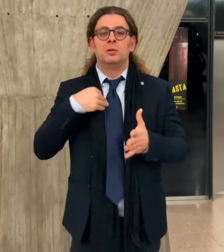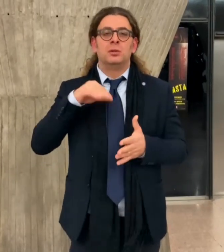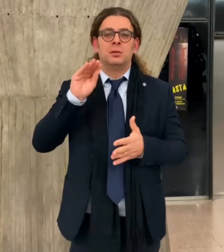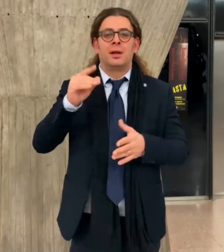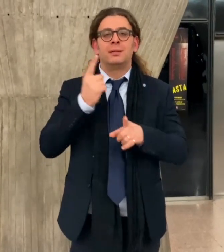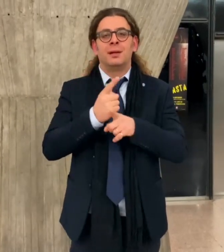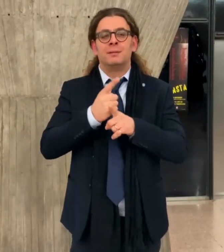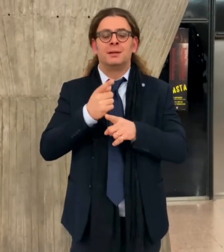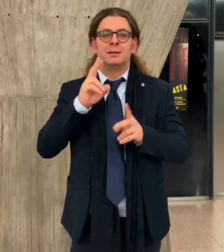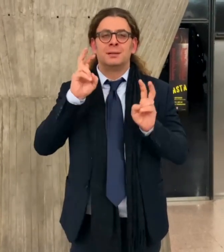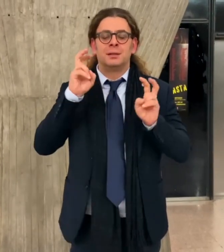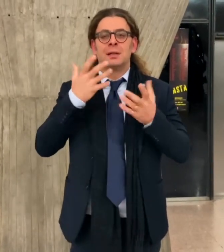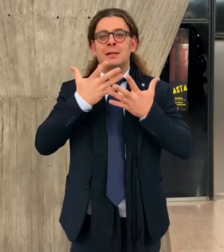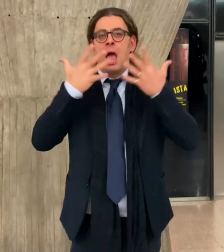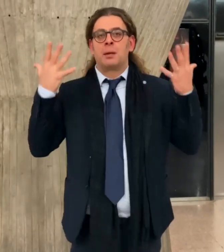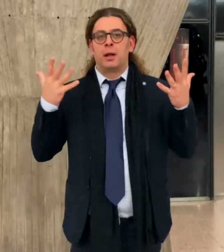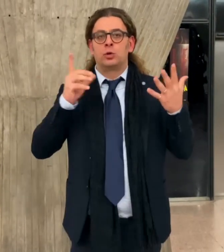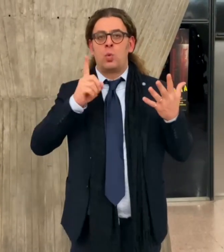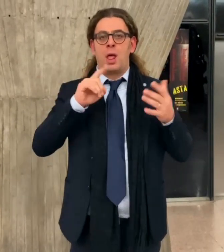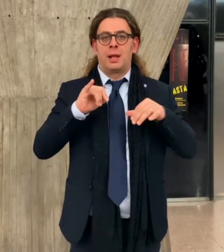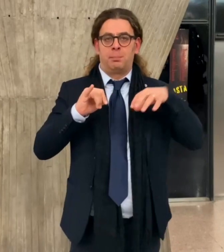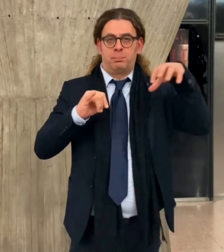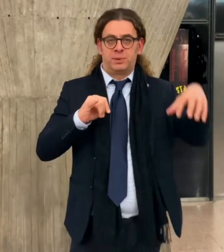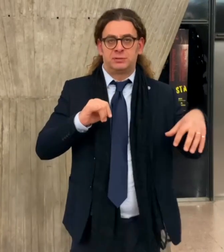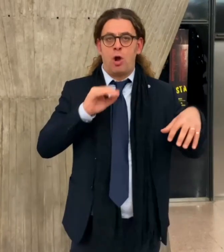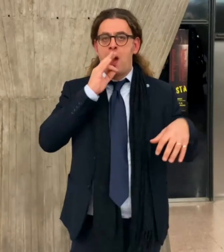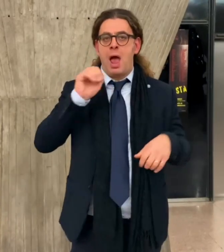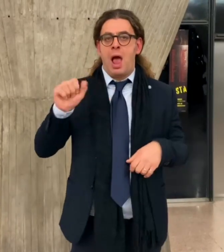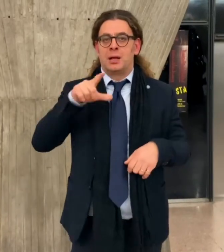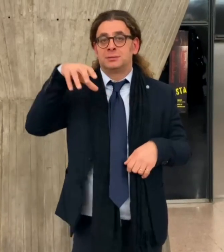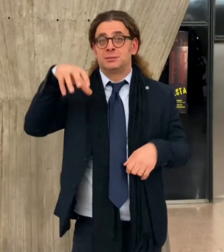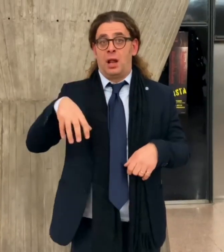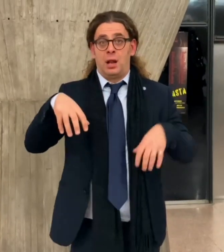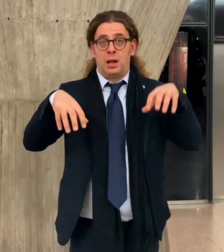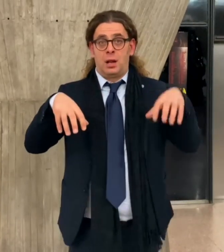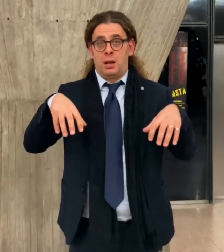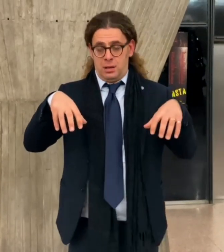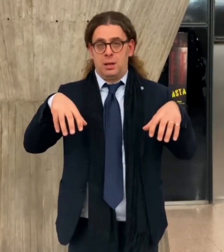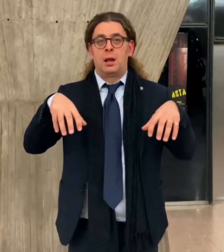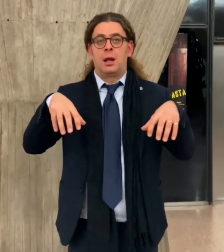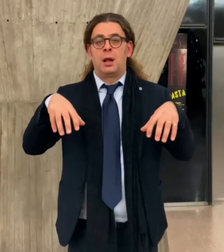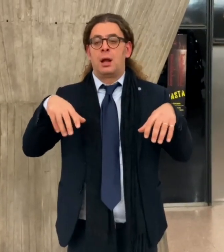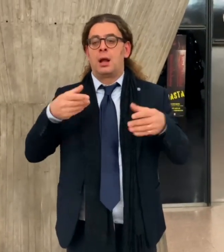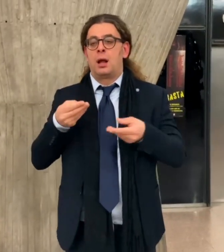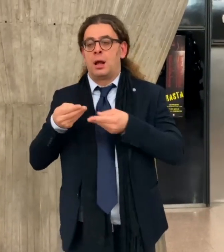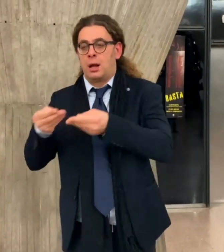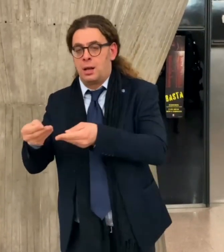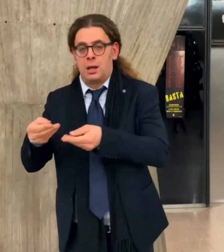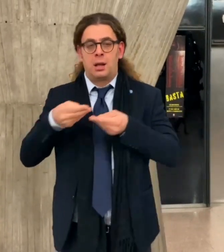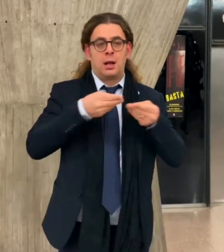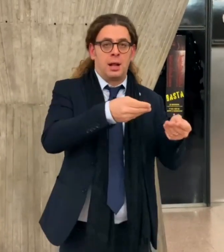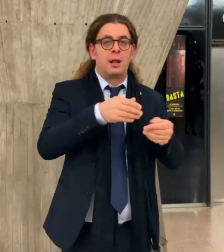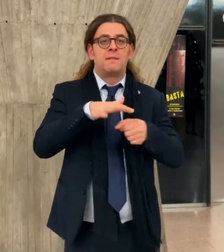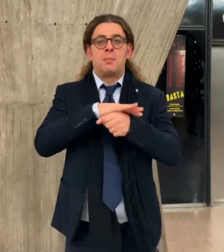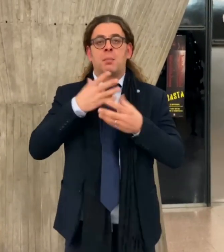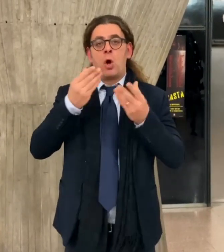Con l'occasione abbiamo richiesto un chiarimento sulla commissione INPS e su quella ASL, considerando che molte famiglie non sanno dove rivolgersi,